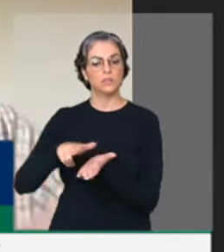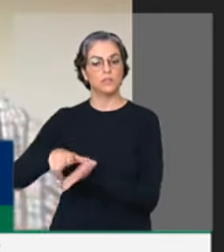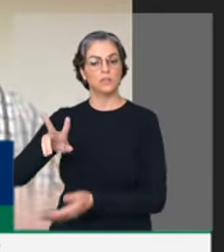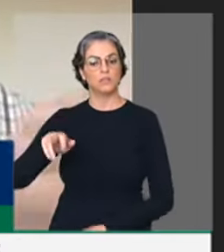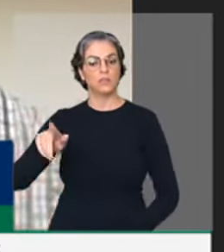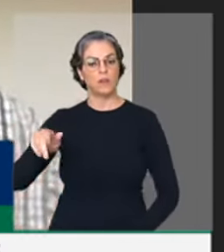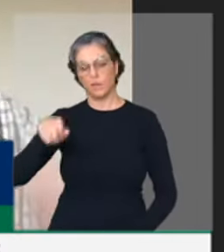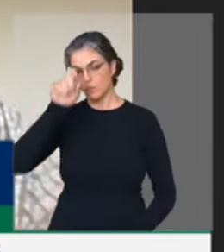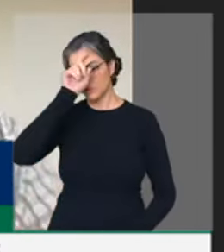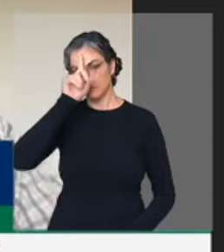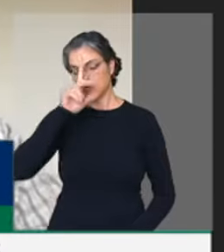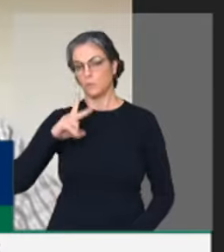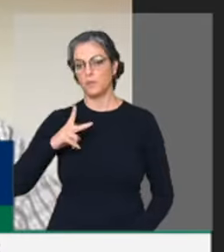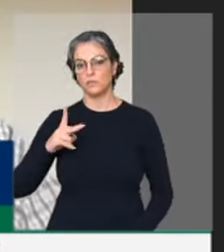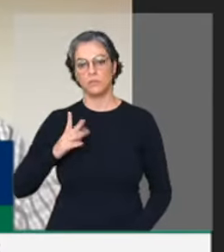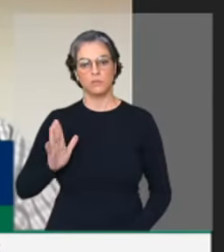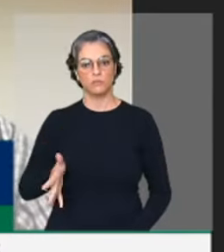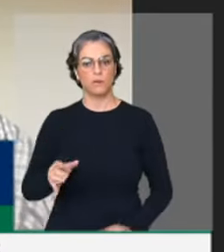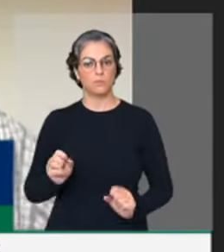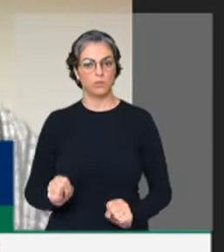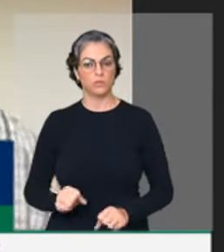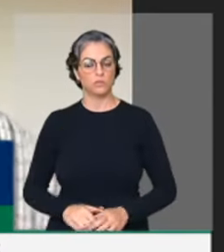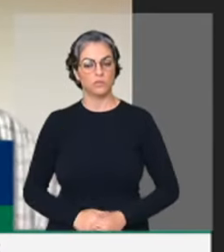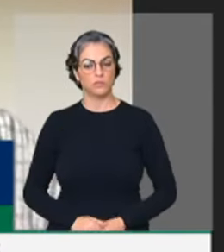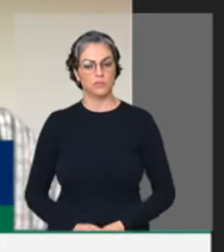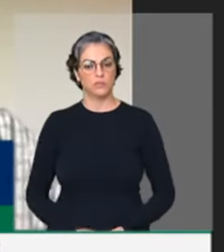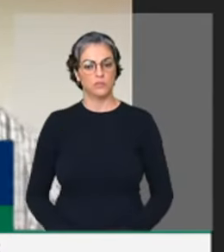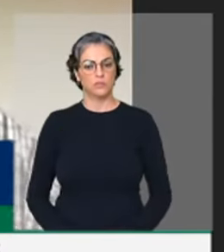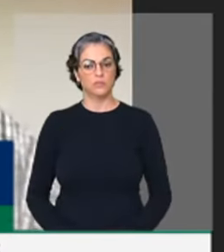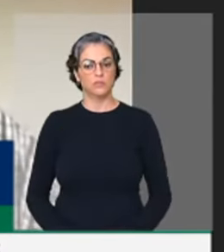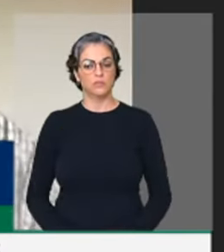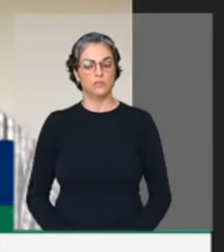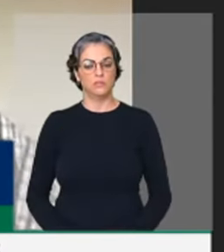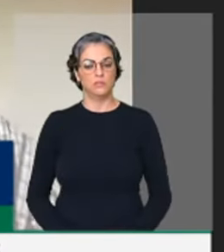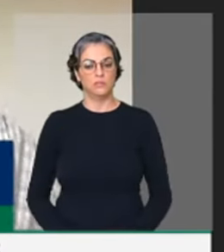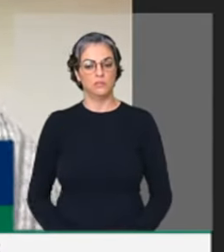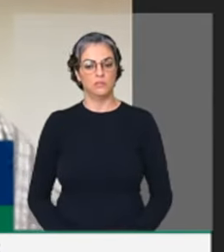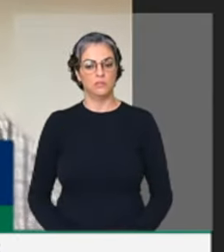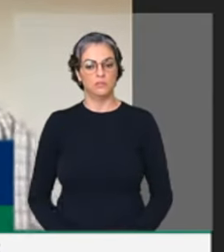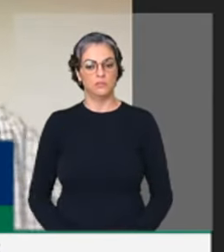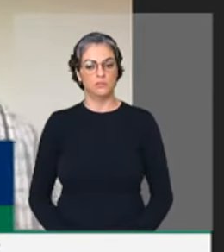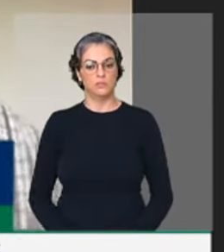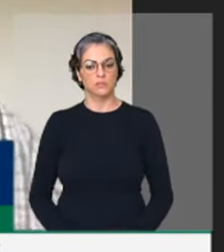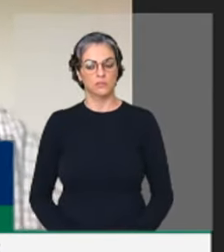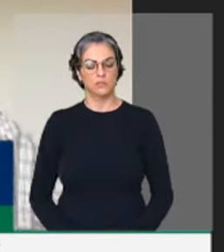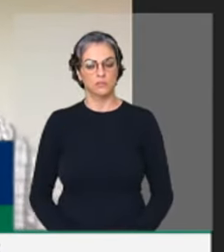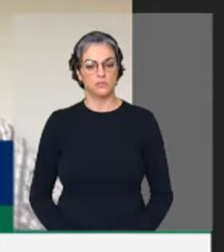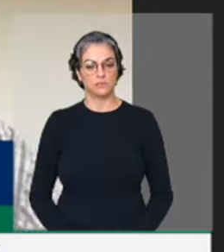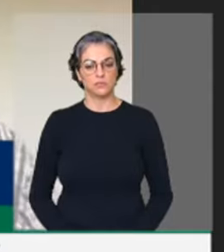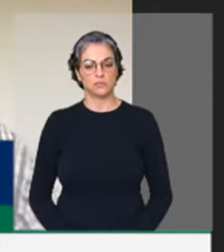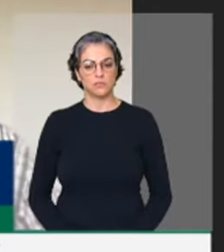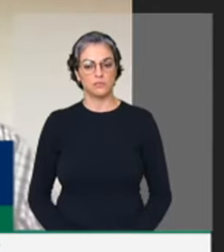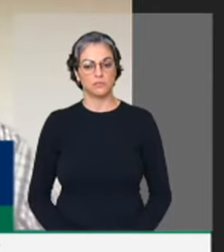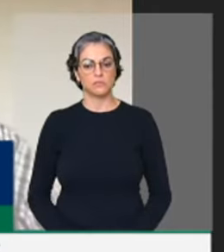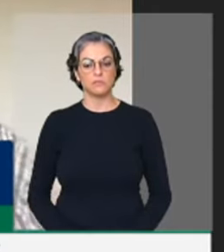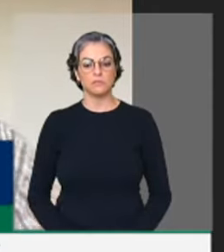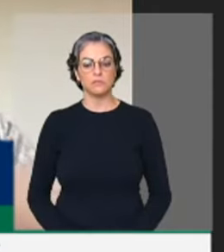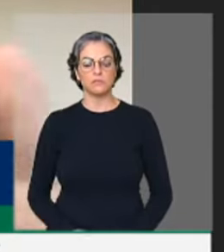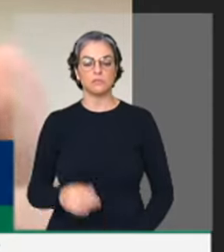PRIVADOS. . É FUNDAMENTAL QUE AS EMENDAS, INCLUSIVE APRESENTADAS PELA BANCADA DO PSOL, SEJAM ACOLHIDAS PELO RELATOR DA MATÉRIA, TEM QUE